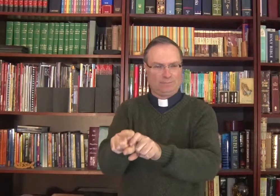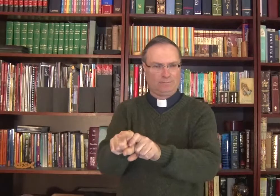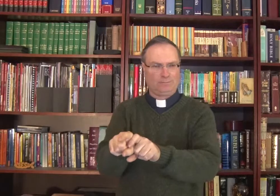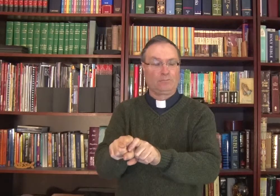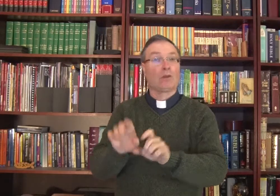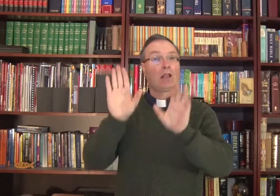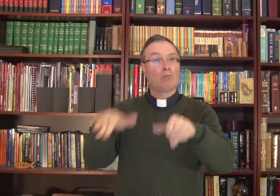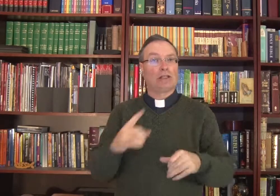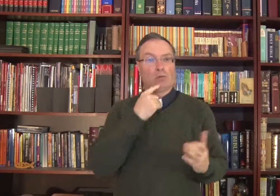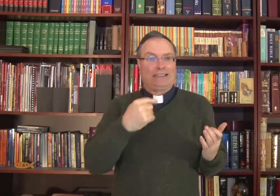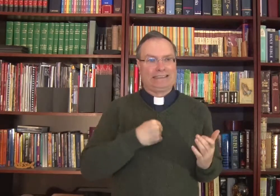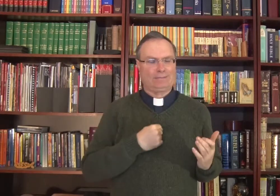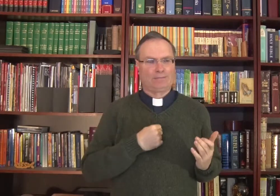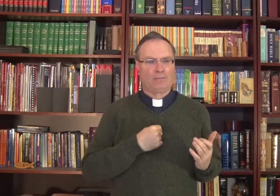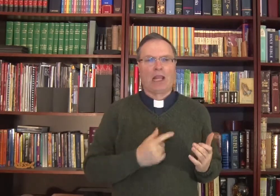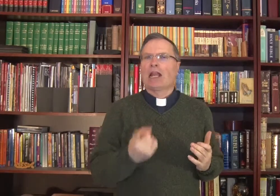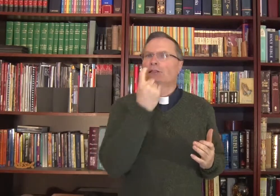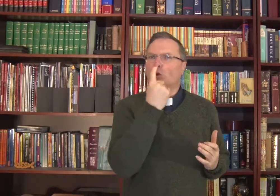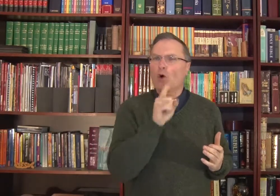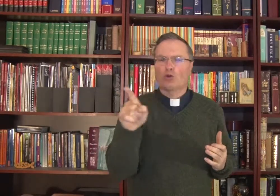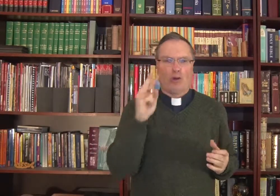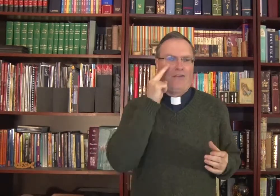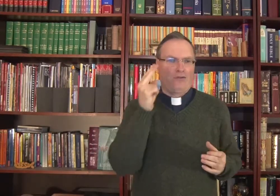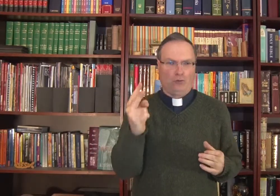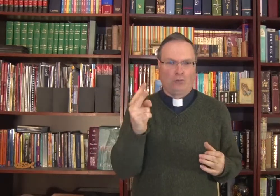Puis il me dit: «Les eaux que tu as vues,